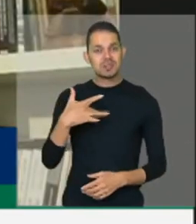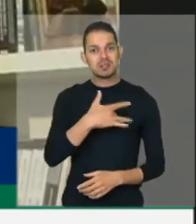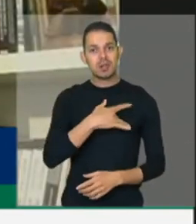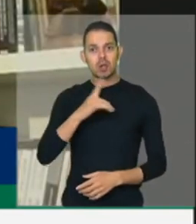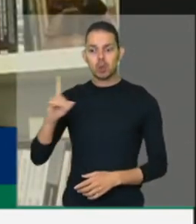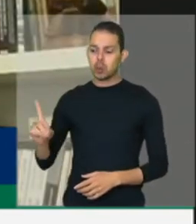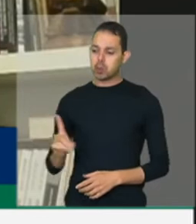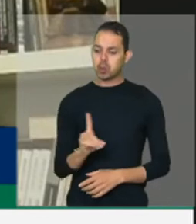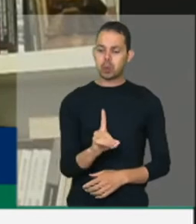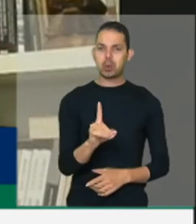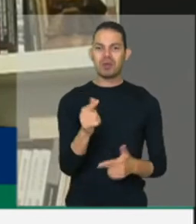SAÚDE... FEZ QUESTÃO DE FAZER... ESCÁRNIO, ALIMENTAR